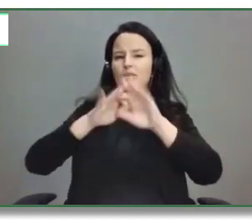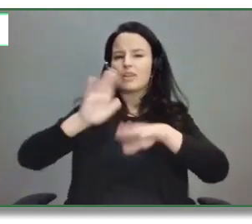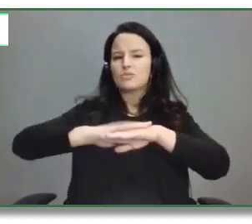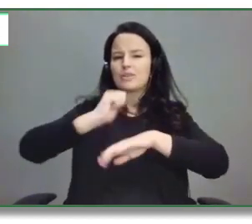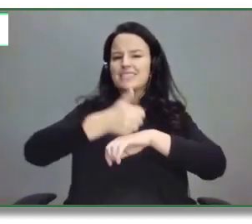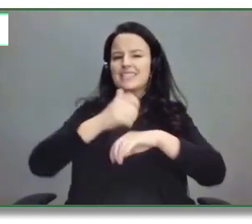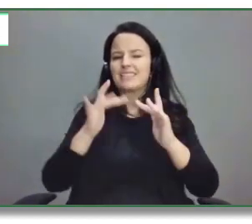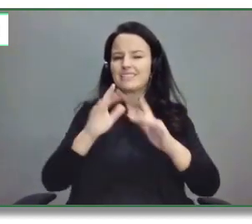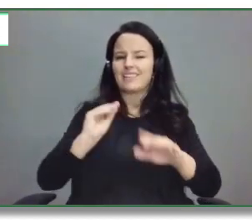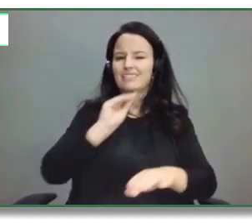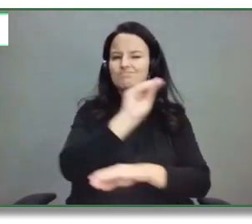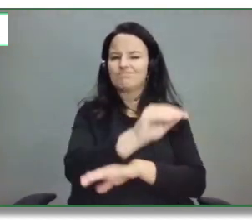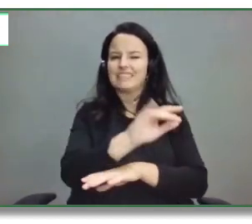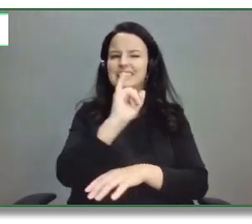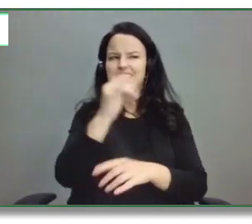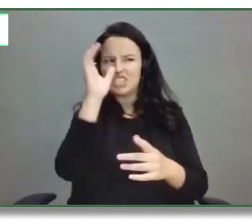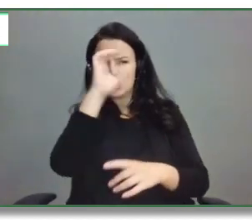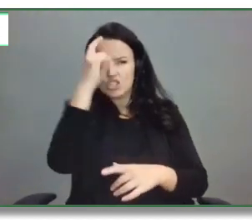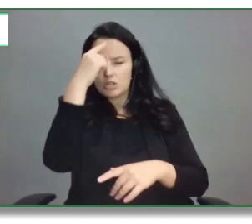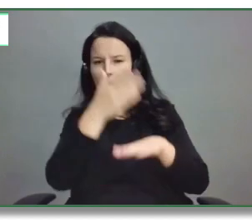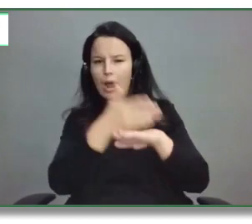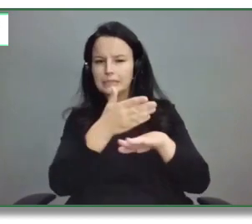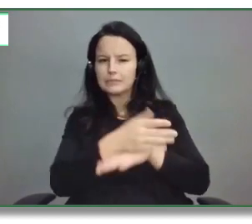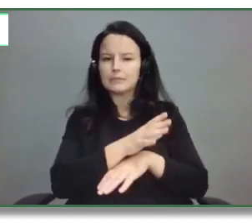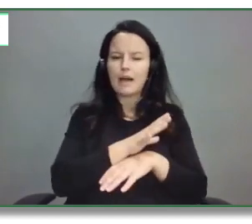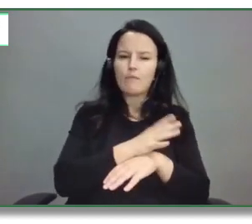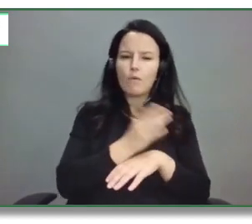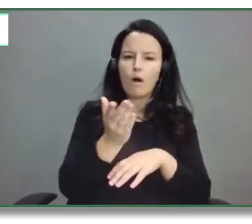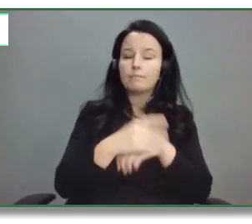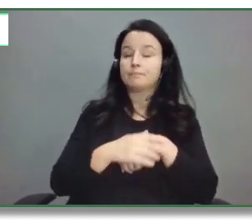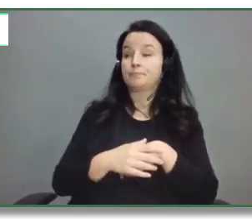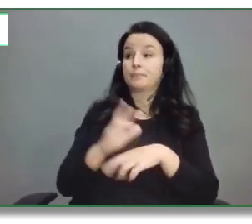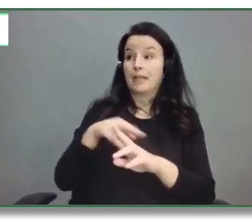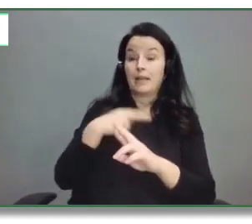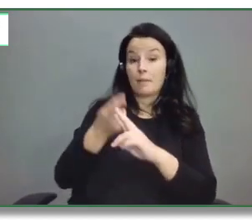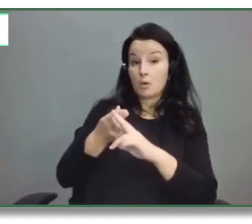d'accessibilité à mon sens